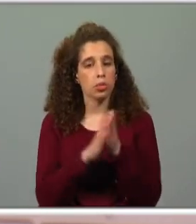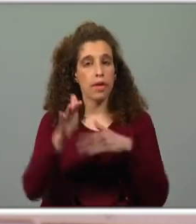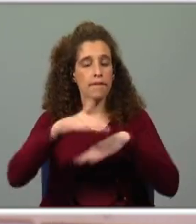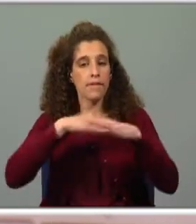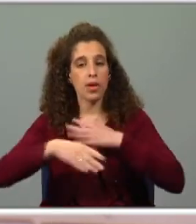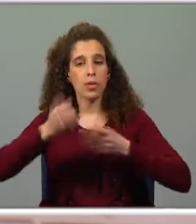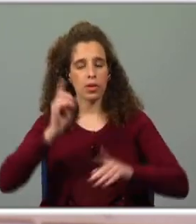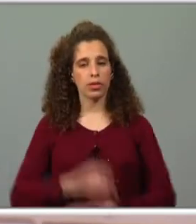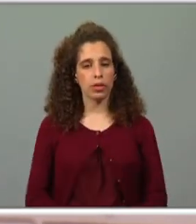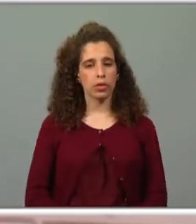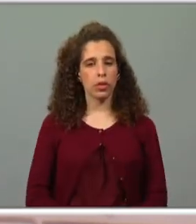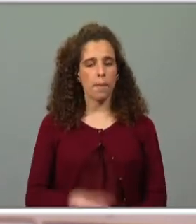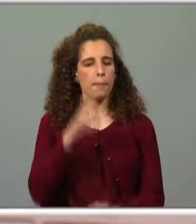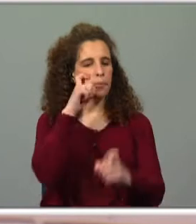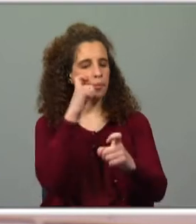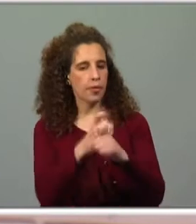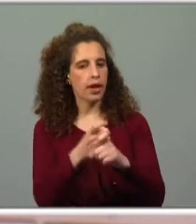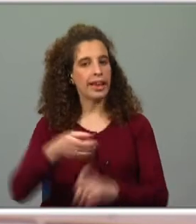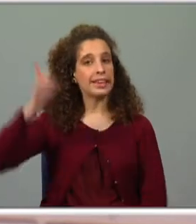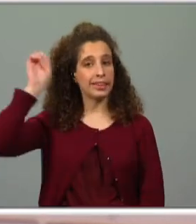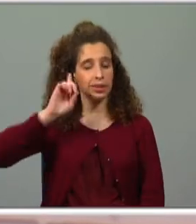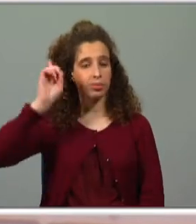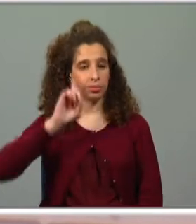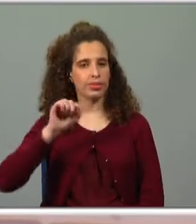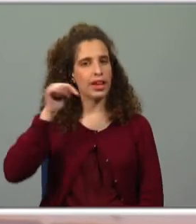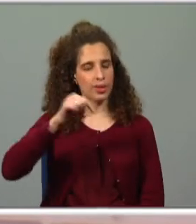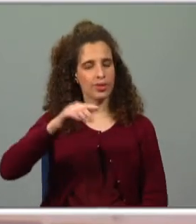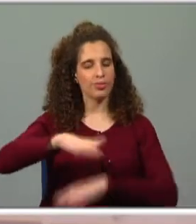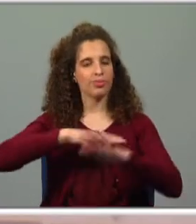fazermos o que uma revisão que é sempre importante é isso que eles vamos fazer 我們做的評論總是重要的是他們要做什麼